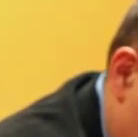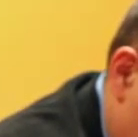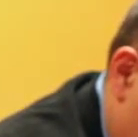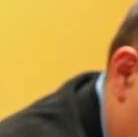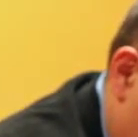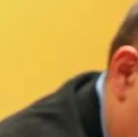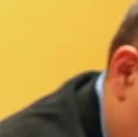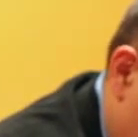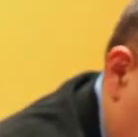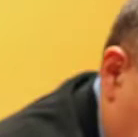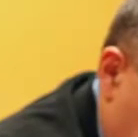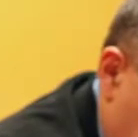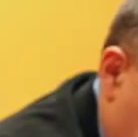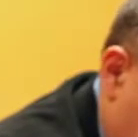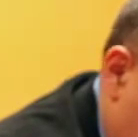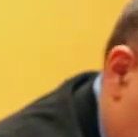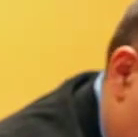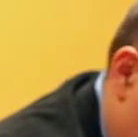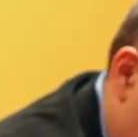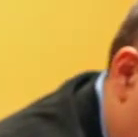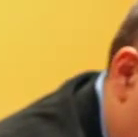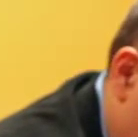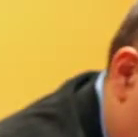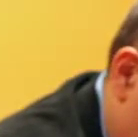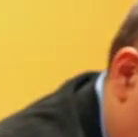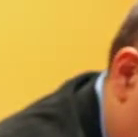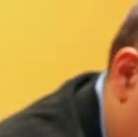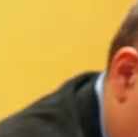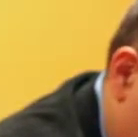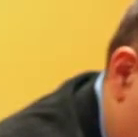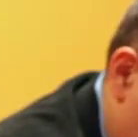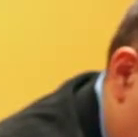de las principales ciudades, Valencia, Alicante, con Sonia Castedo y Luís Díaz Alperi.